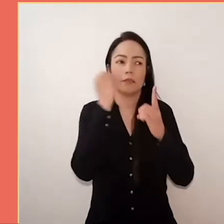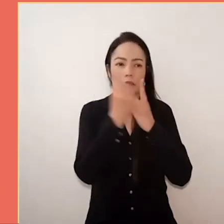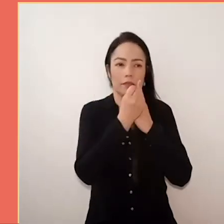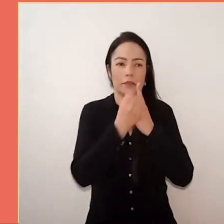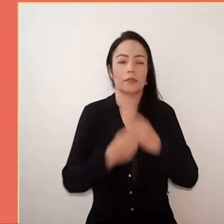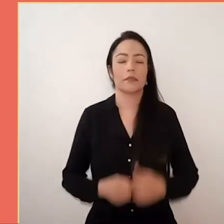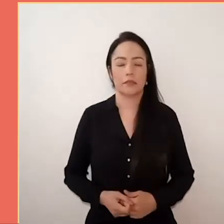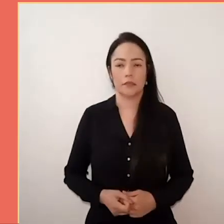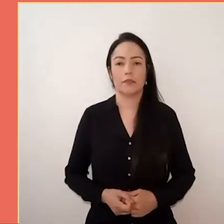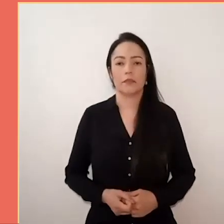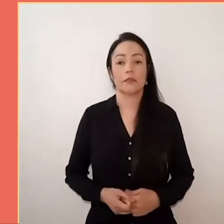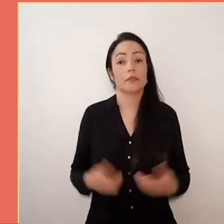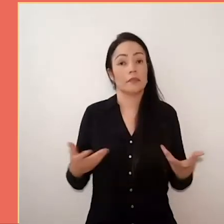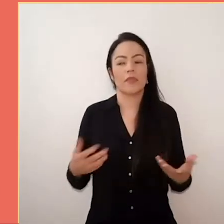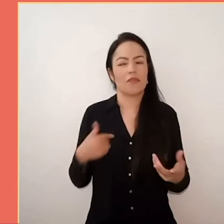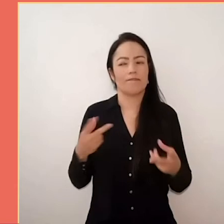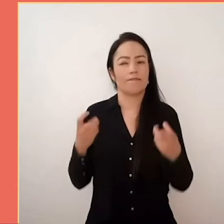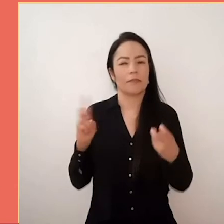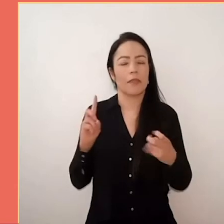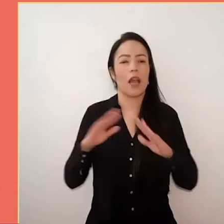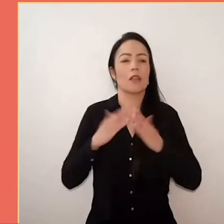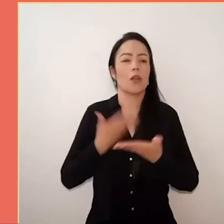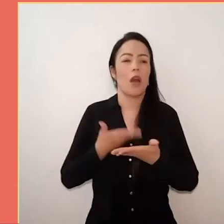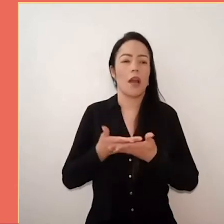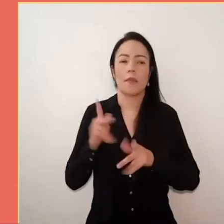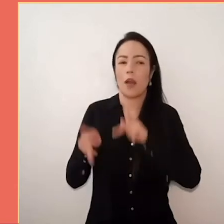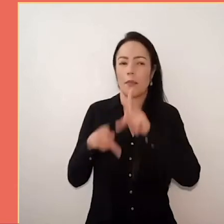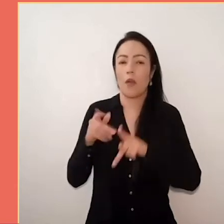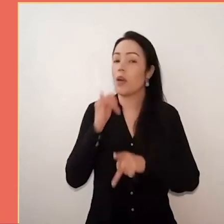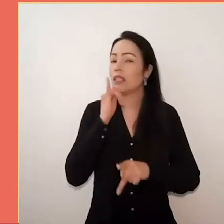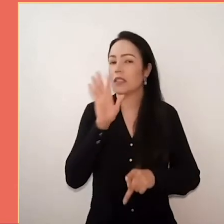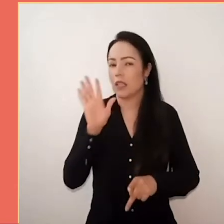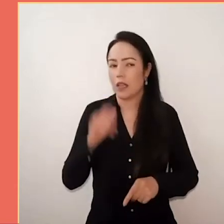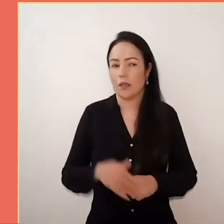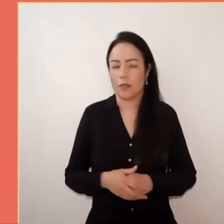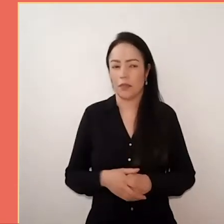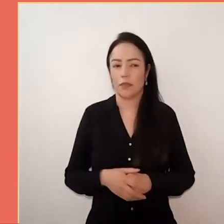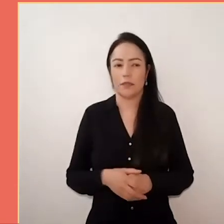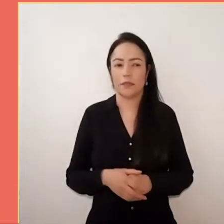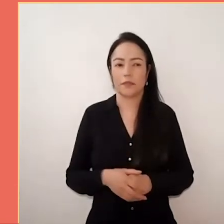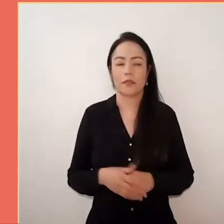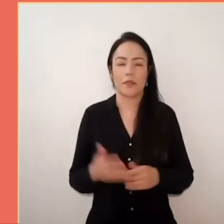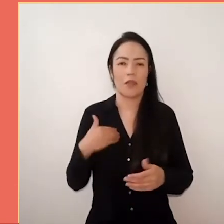Não vejo as escolas públicas, por exemplo - eu estou próxima de três escolas -